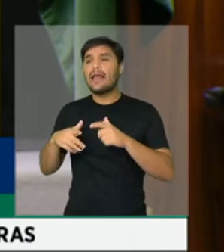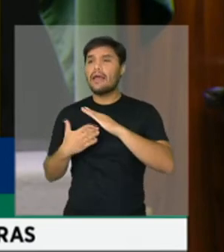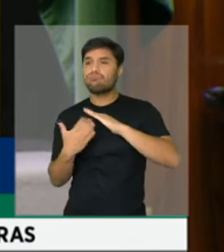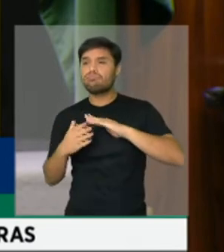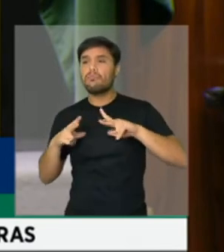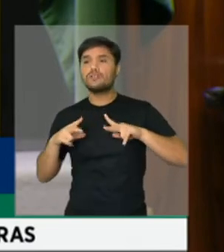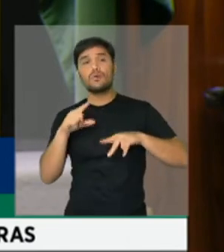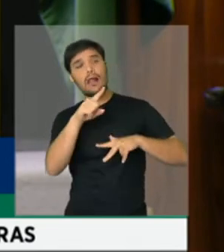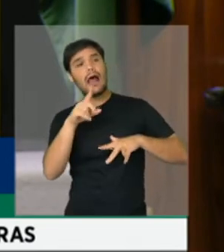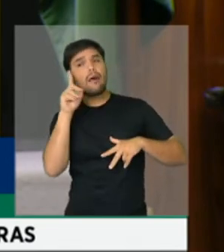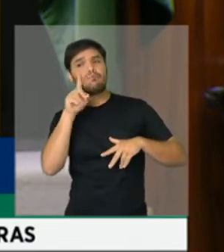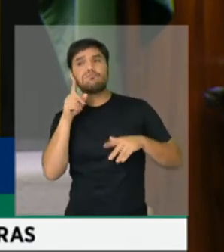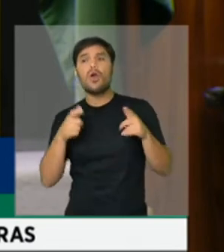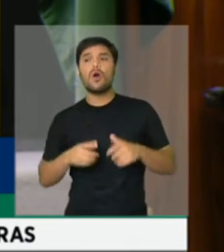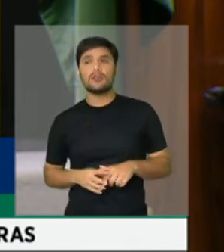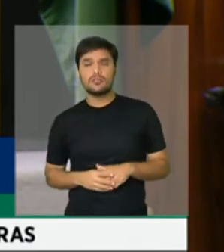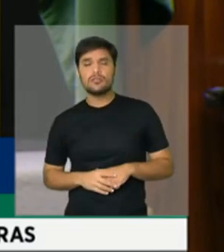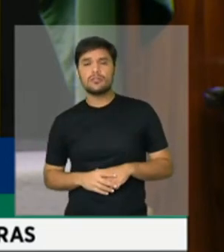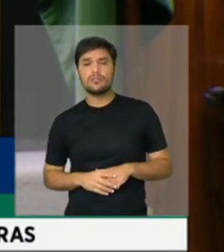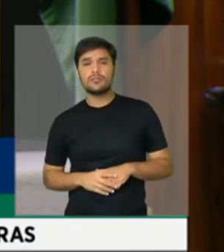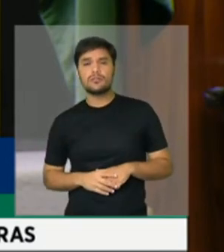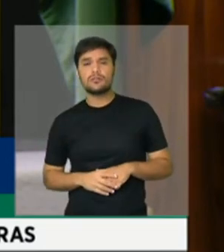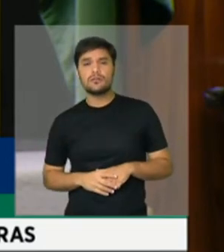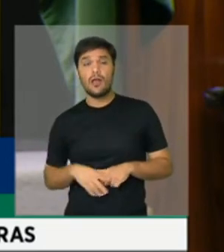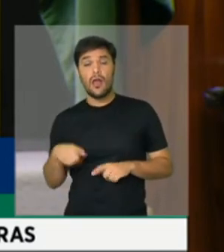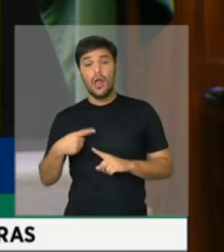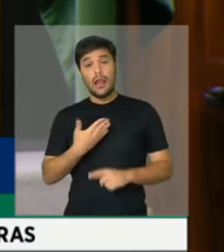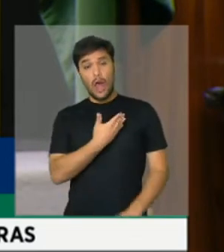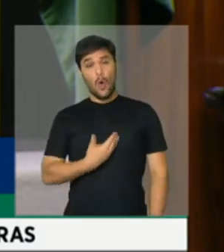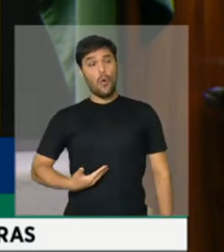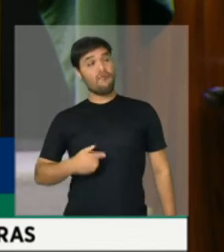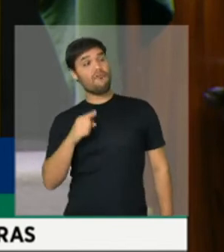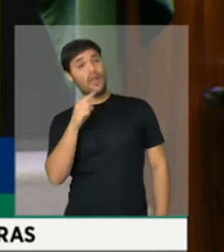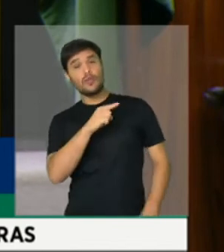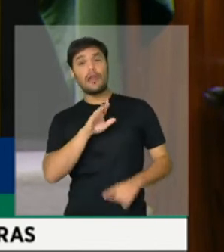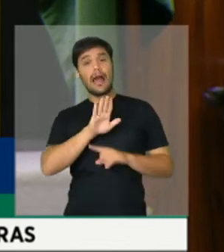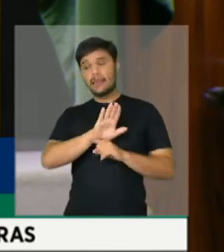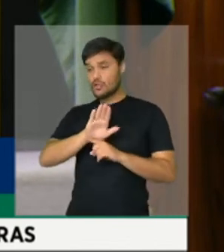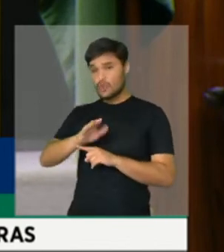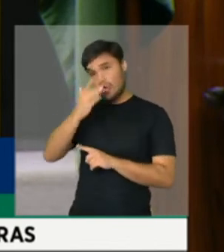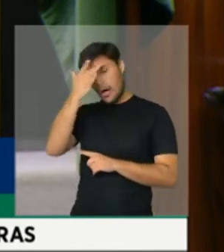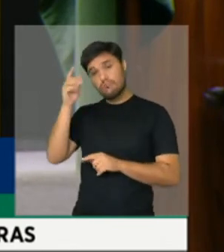AGORA REEDITA O PLANO "NEW DEAL" QUE COLOCA INVESTIMENTOS PESADOS NO ESTADO PARA A INFRA STRUT IRA E PARA GERAR